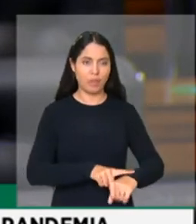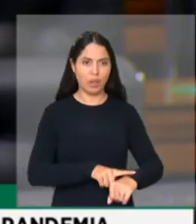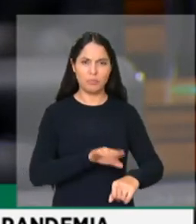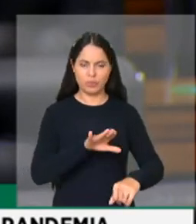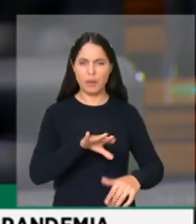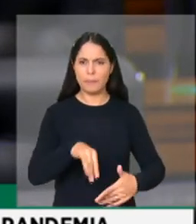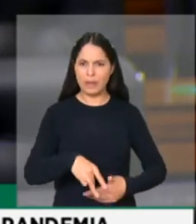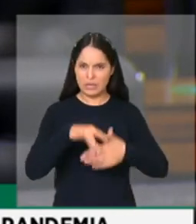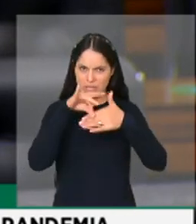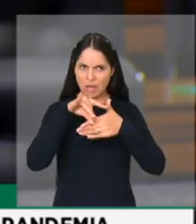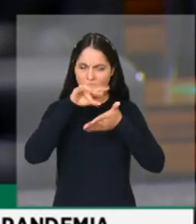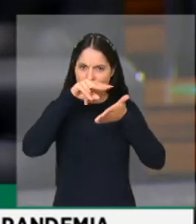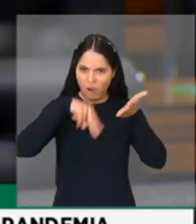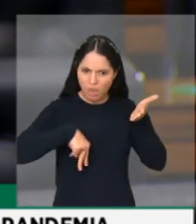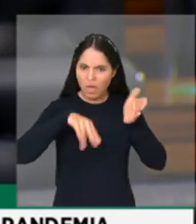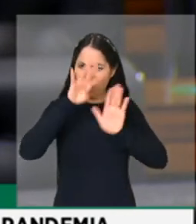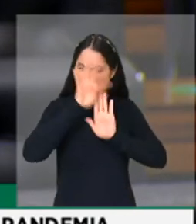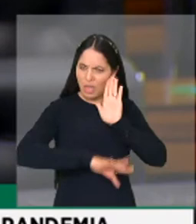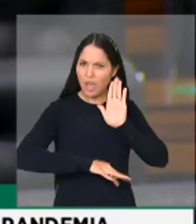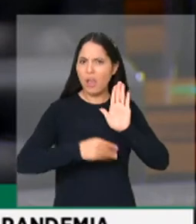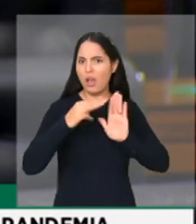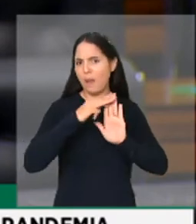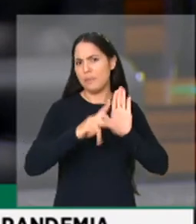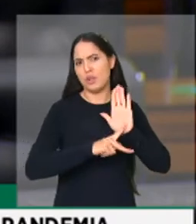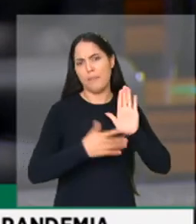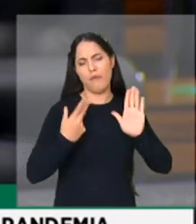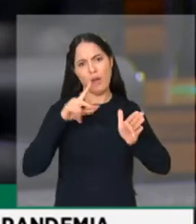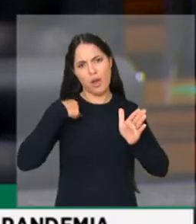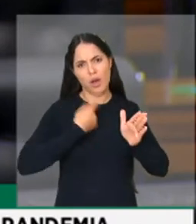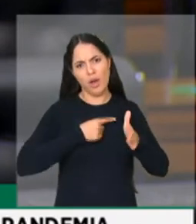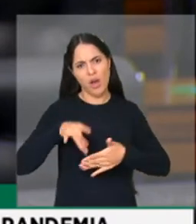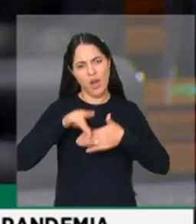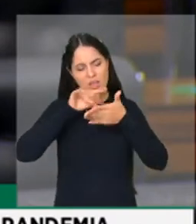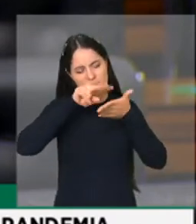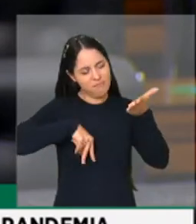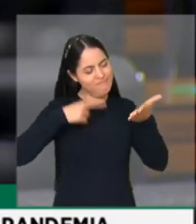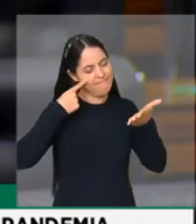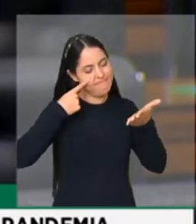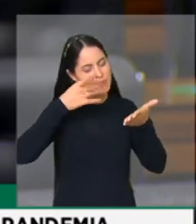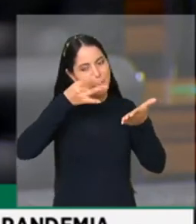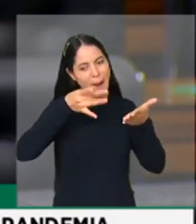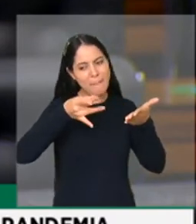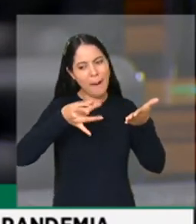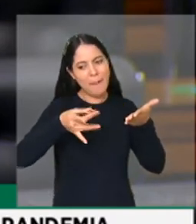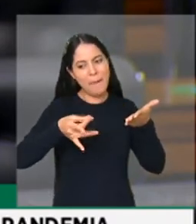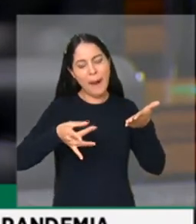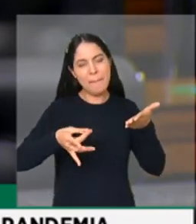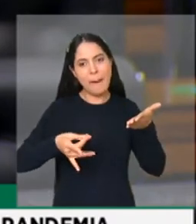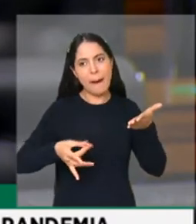MINUTOS PARA QUE AS LIDERANÇAS LEIAM O TEXTO DA MEDIDA PROVISÓRIA, NÓS PODEMOS ESCLARECER O ASSUNTO PARA NÃO SERMOS SURPREENDIDOS POR UM RESULTADO ADVERSO NO